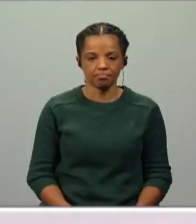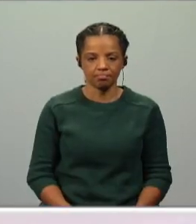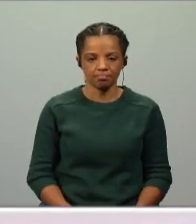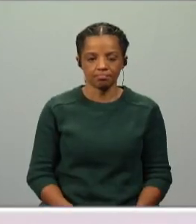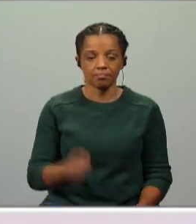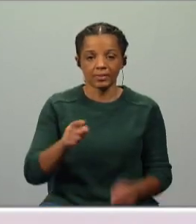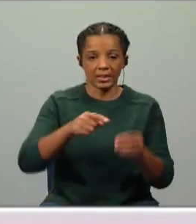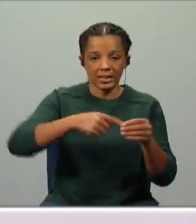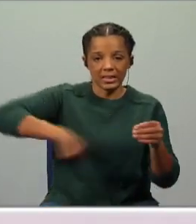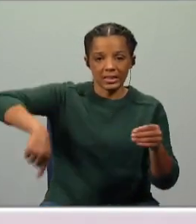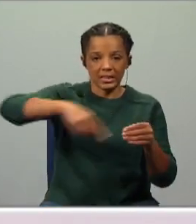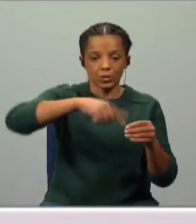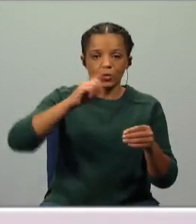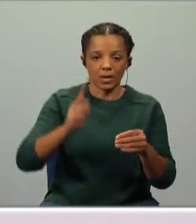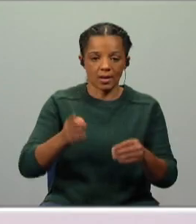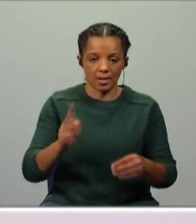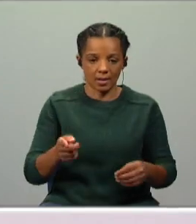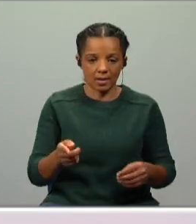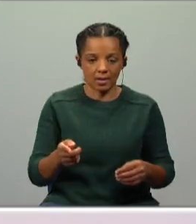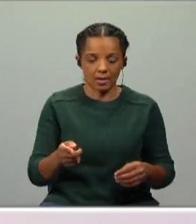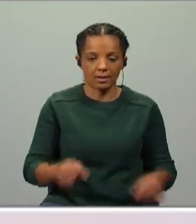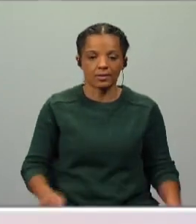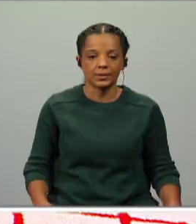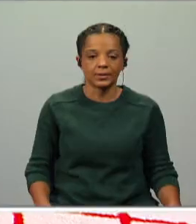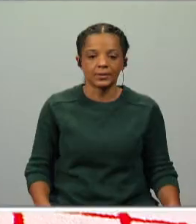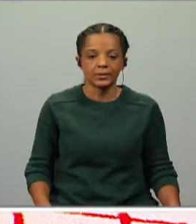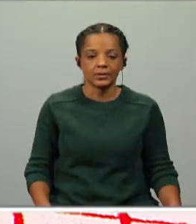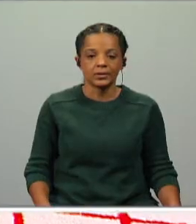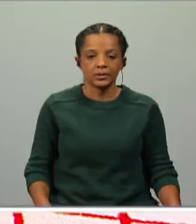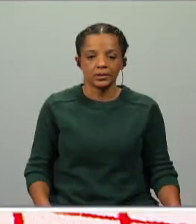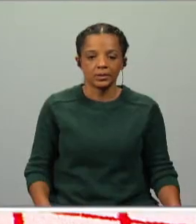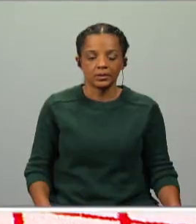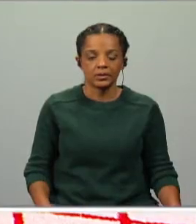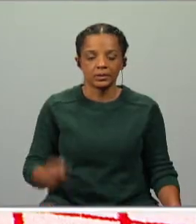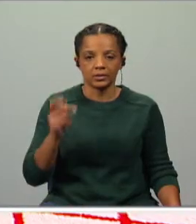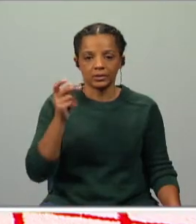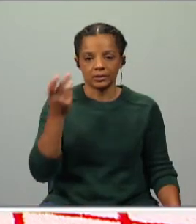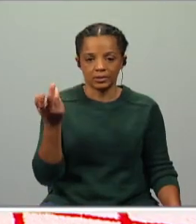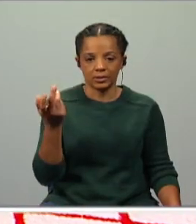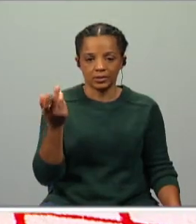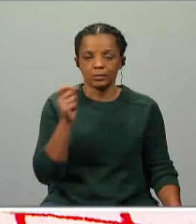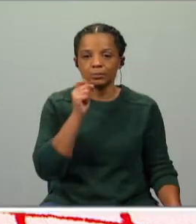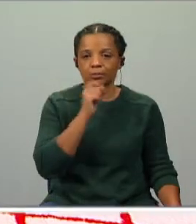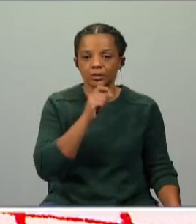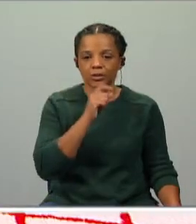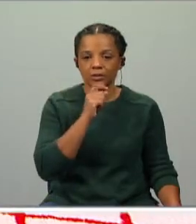este círculo vai ser um grande indicador de onde vão eventualmente colar